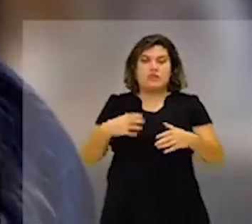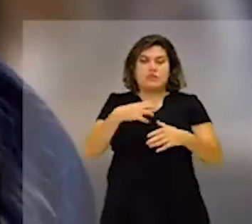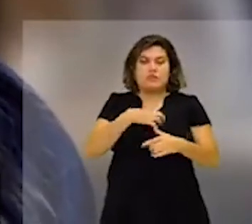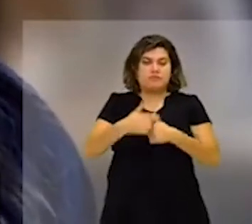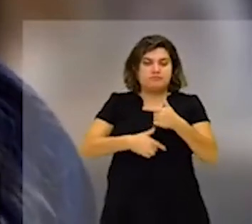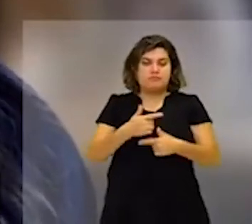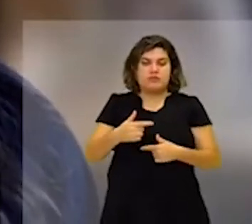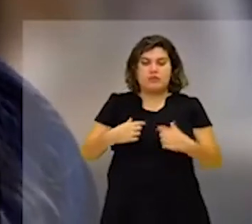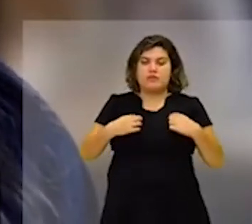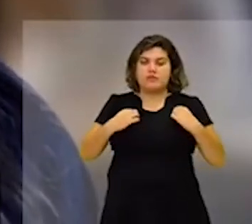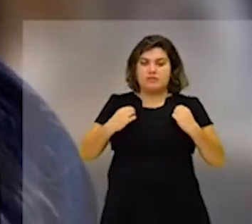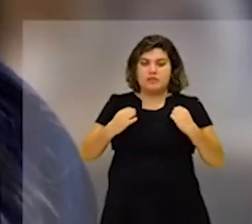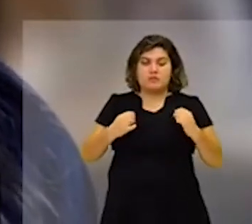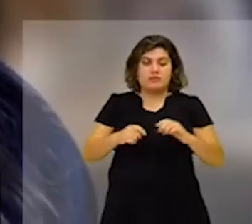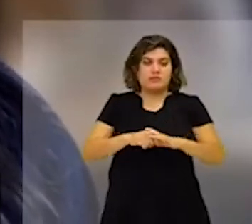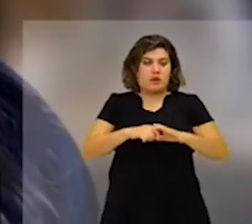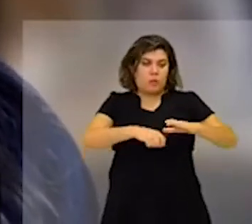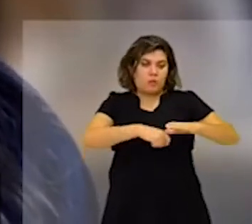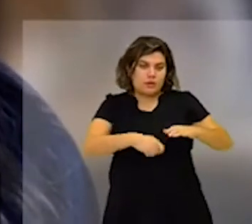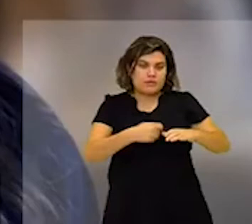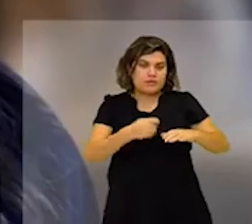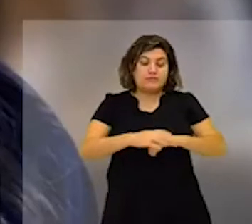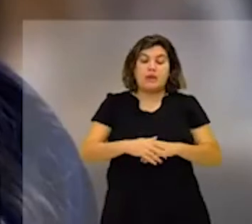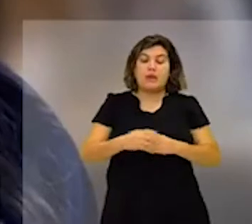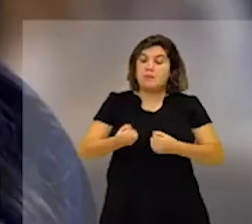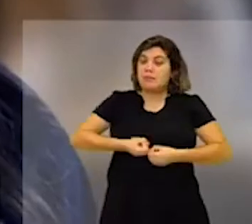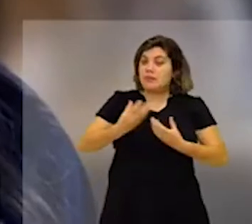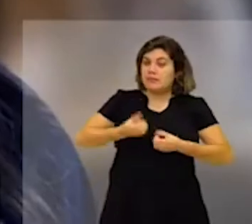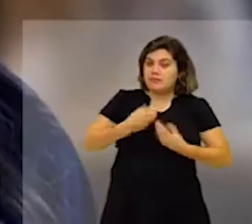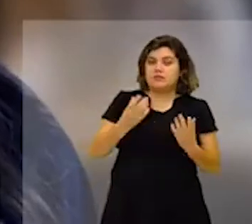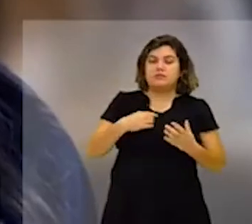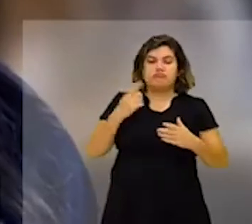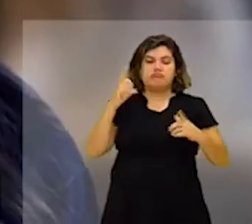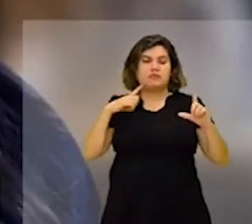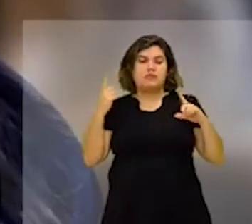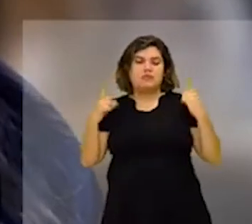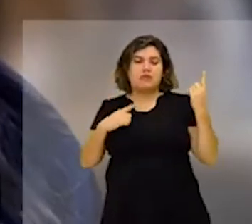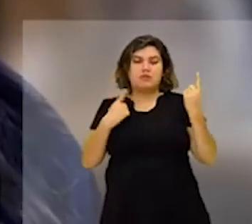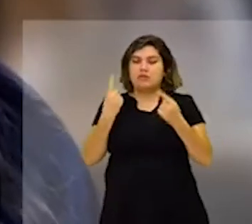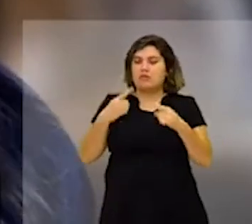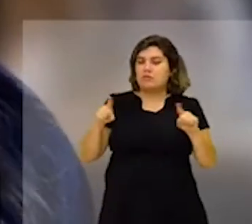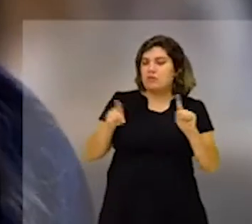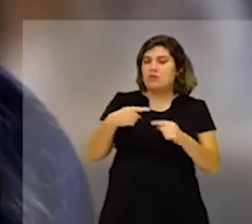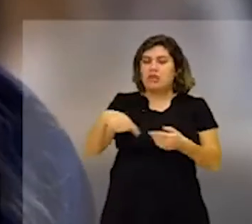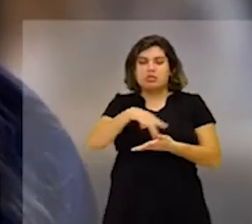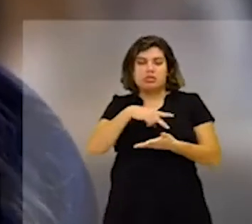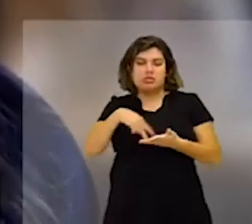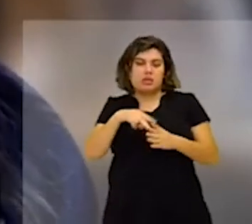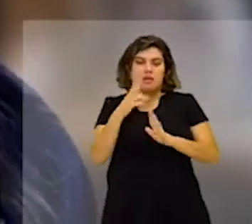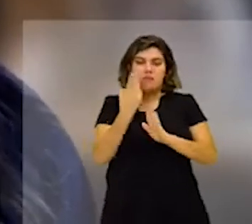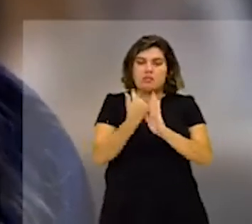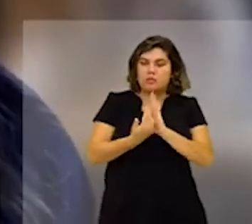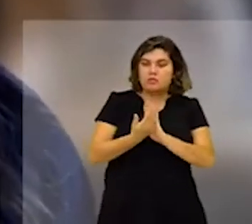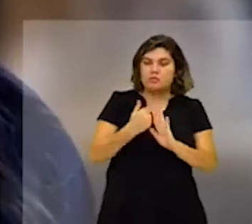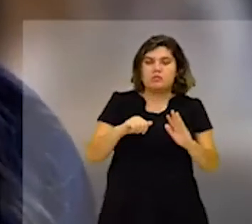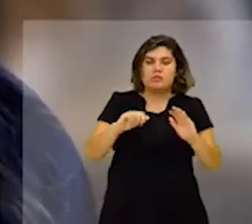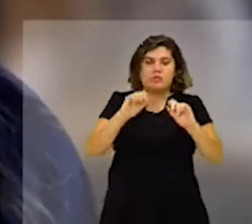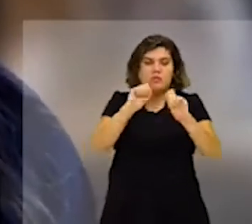urinária das manifestações do Lazer da música da dança da pintura da escultura dos valores e